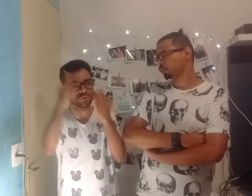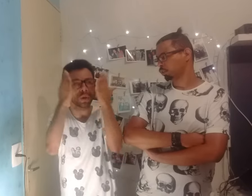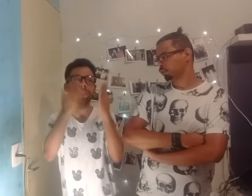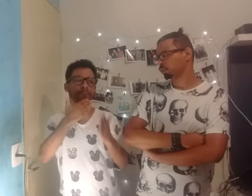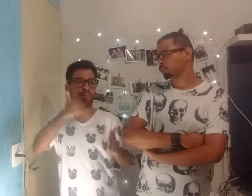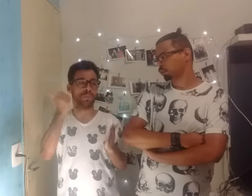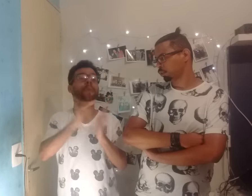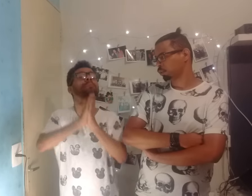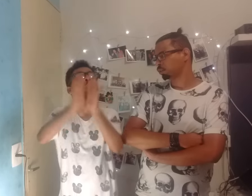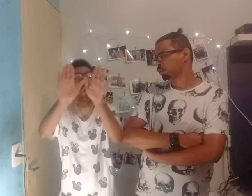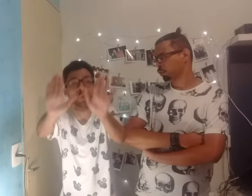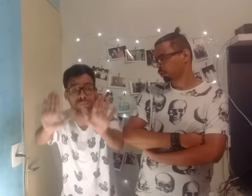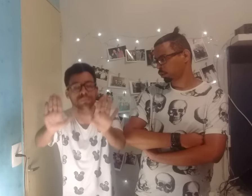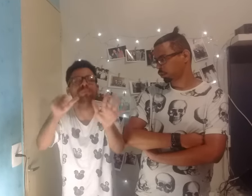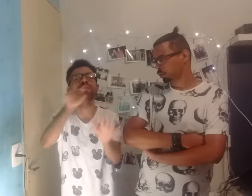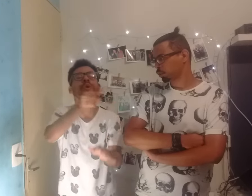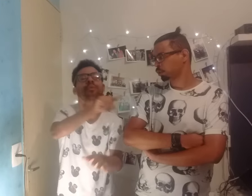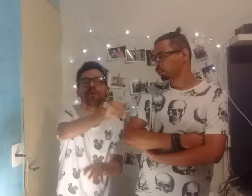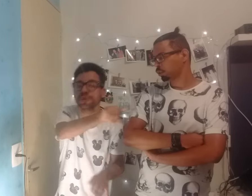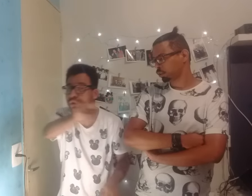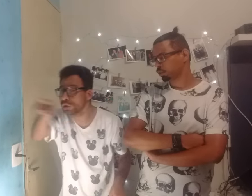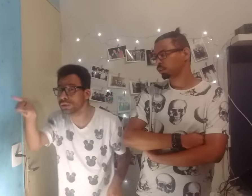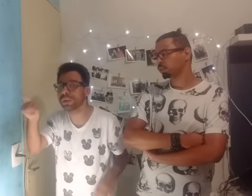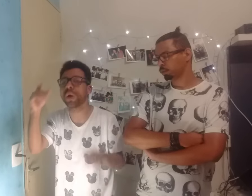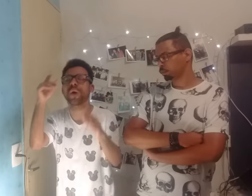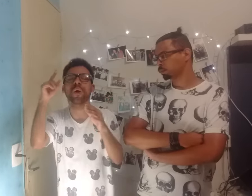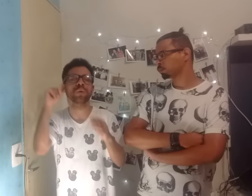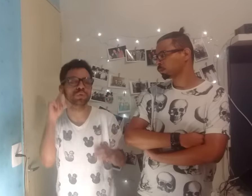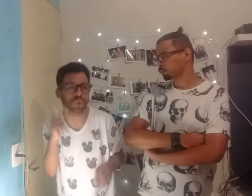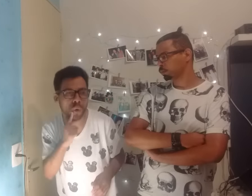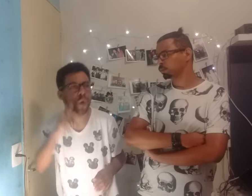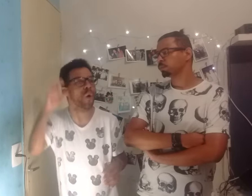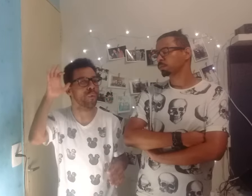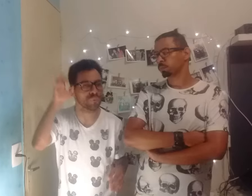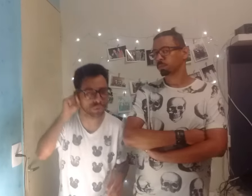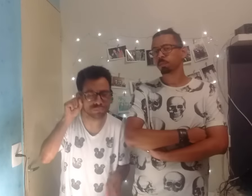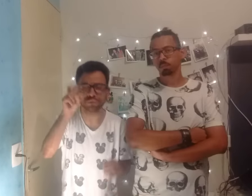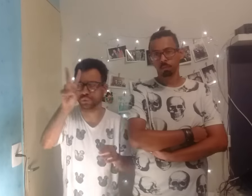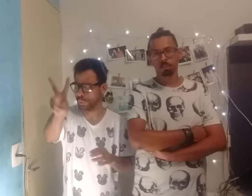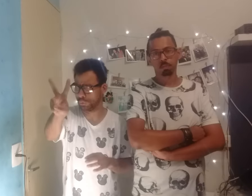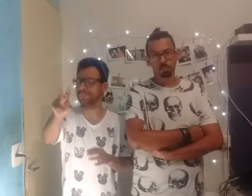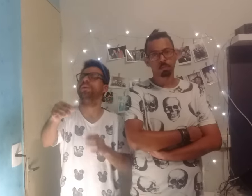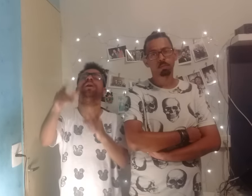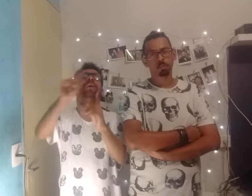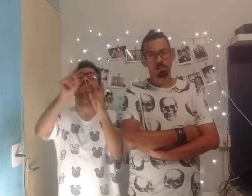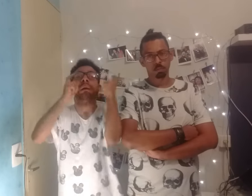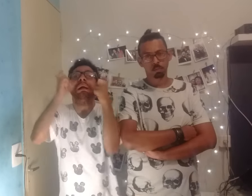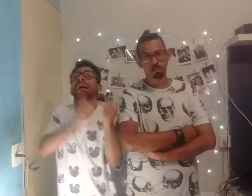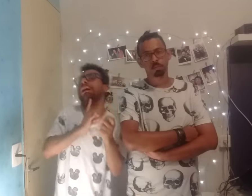ah vocês surdos , ouvintes muito preocupado , não precisa medo ...